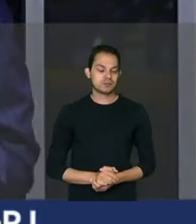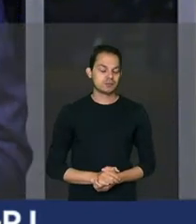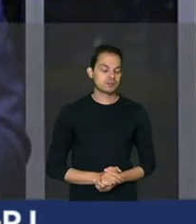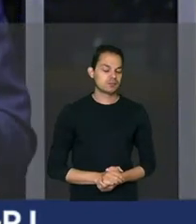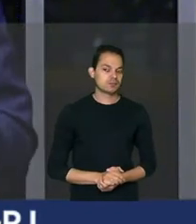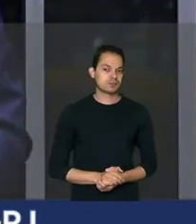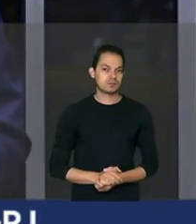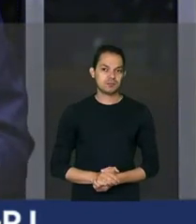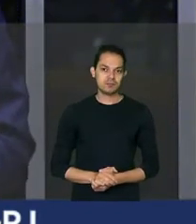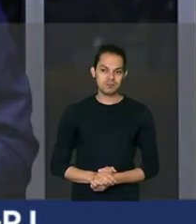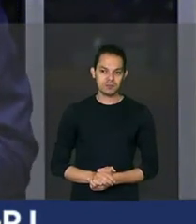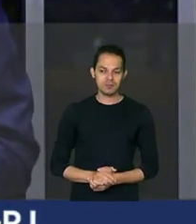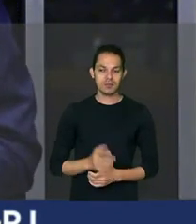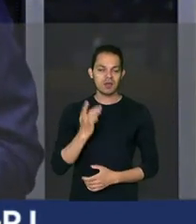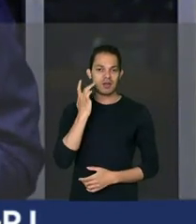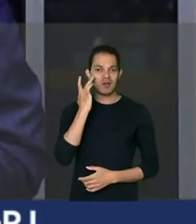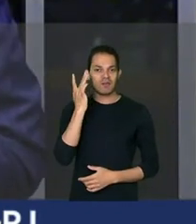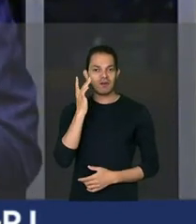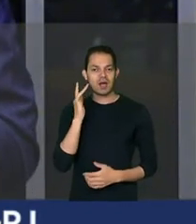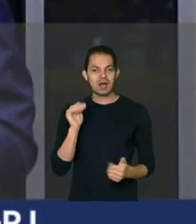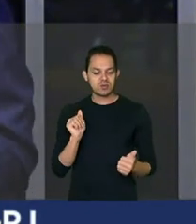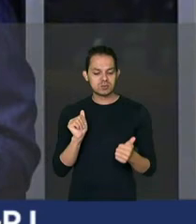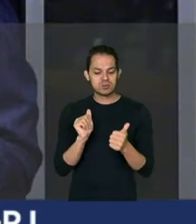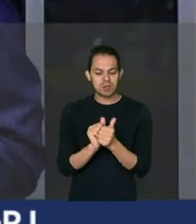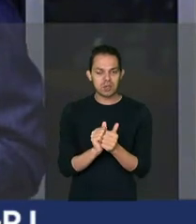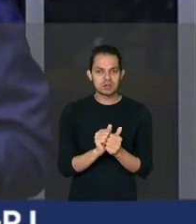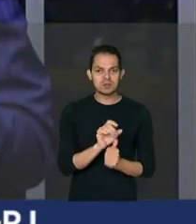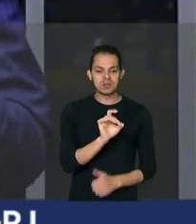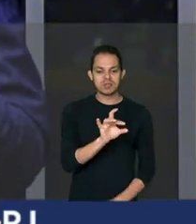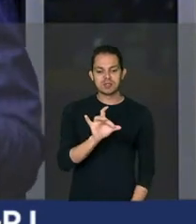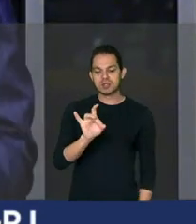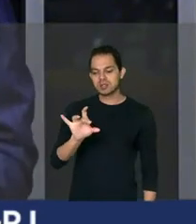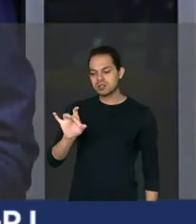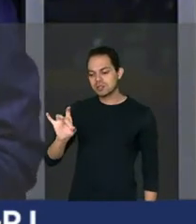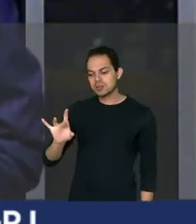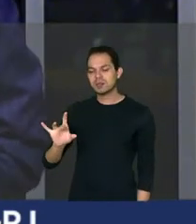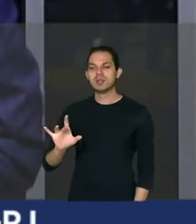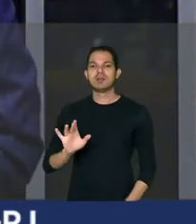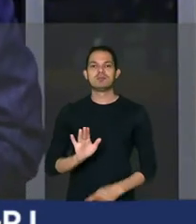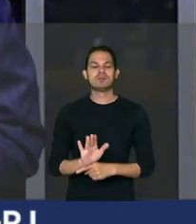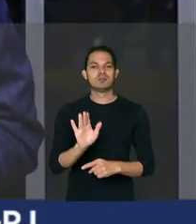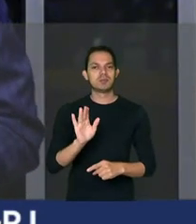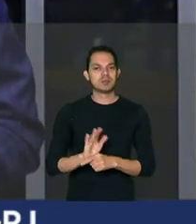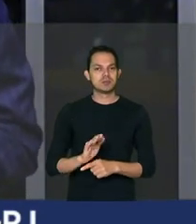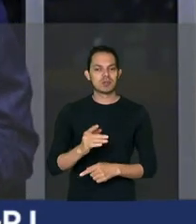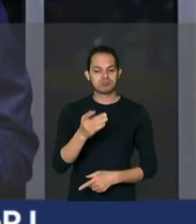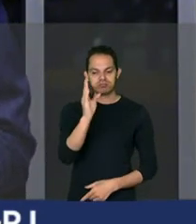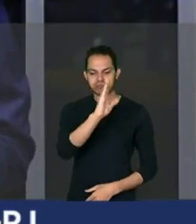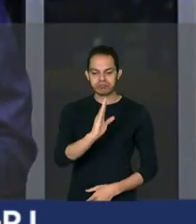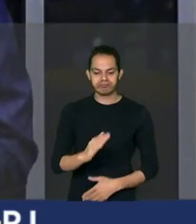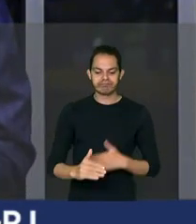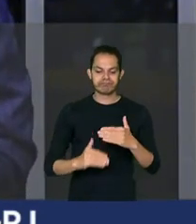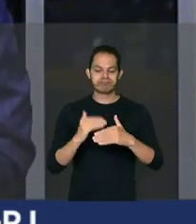FEITO UMA VERDADEIRA REVOLUÇÃO DIGITAL, AGORA ELA FICA MAIS FÁCIL E PRÓXIMA DE CADA CIDADÃO PARA CONTRIBUIR COM ESSE AVANÇO NO BRASIL. ERA ISSO, SENHOR PRESIDENTE.